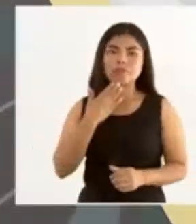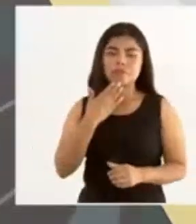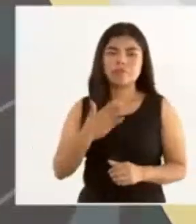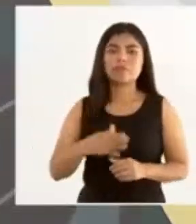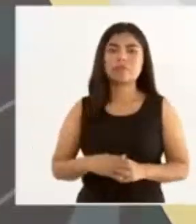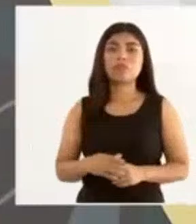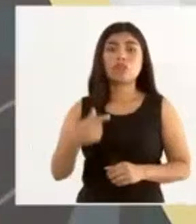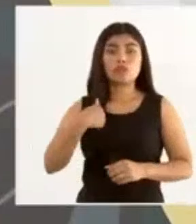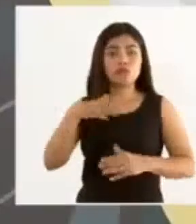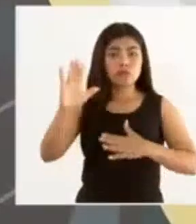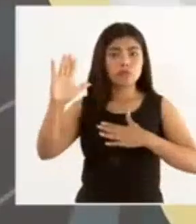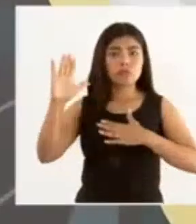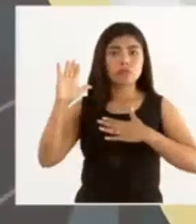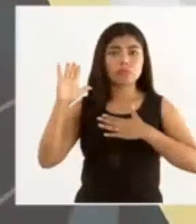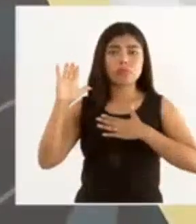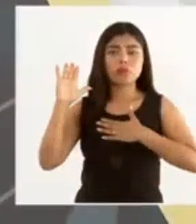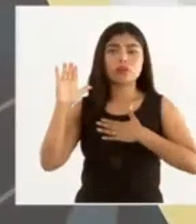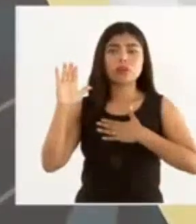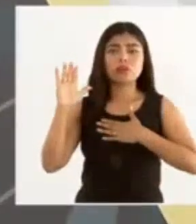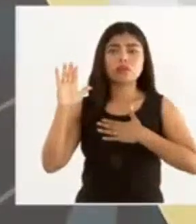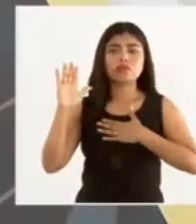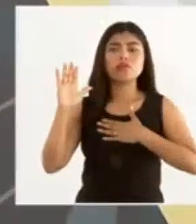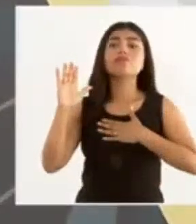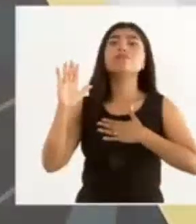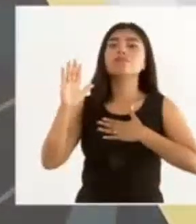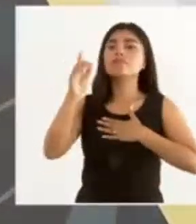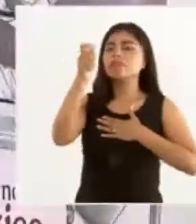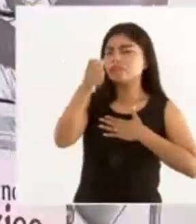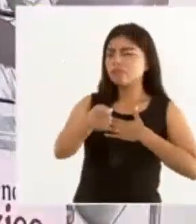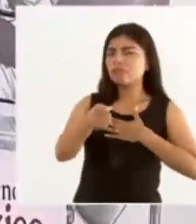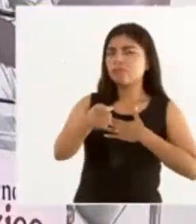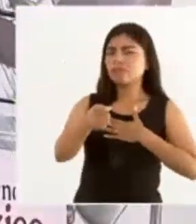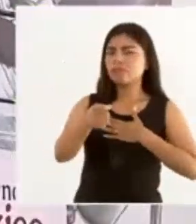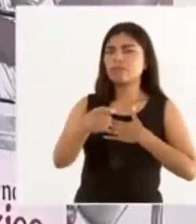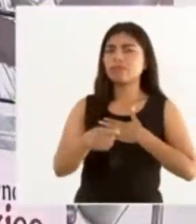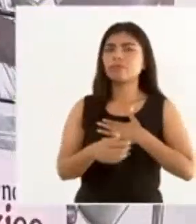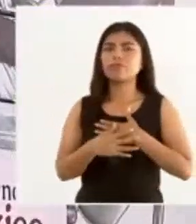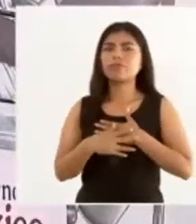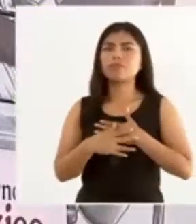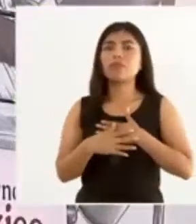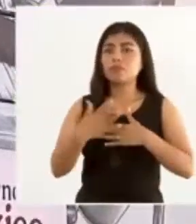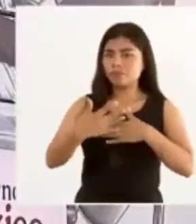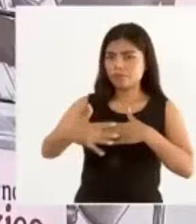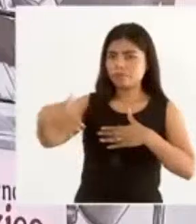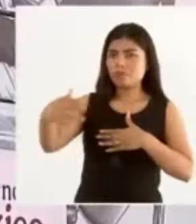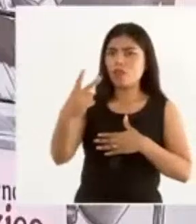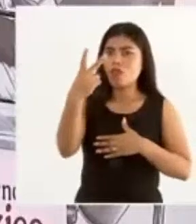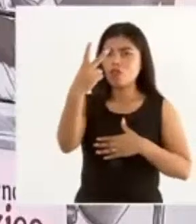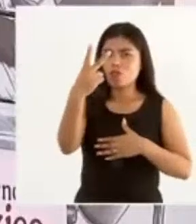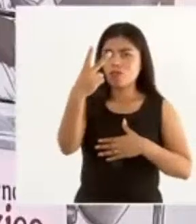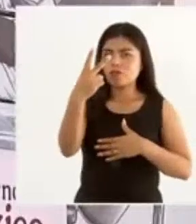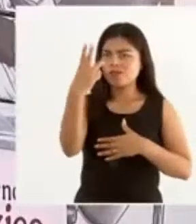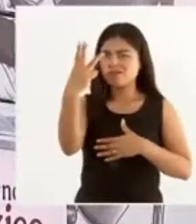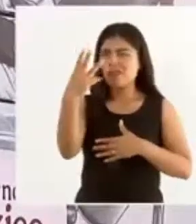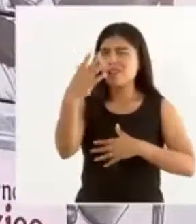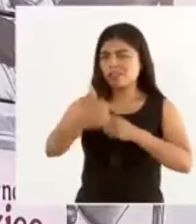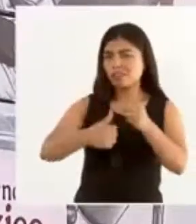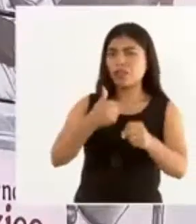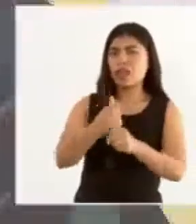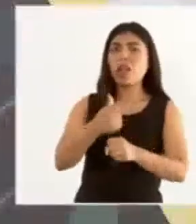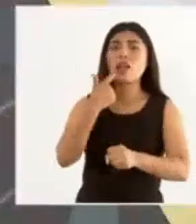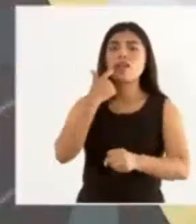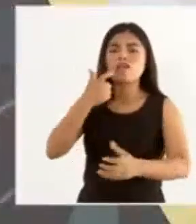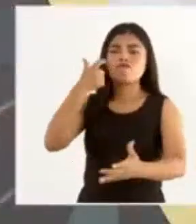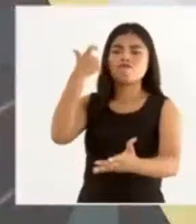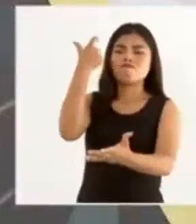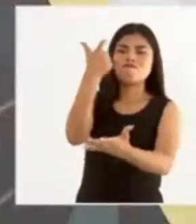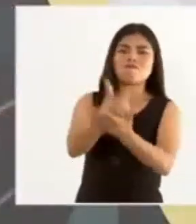ustedes que en los siguientes dos a 3 años vamos a hacer una inversión de 2000 millones de pesos